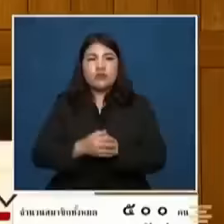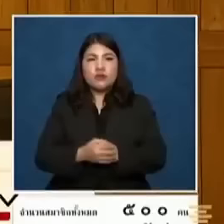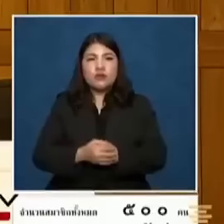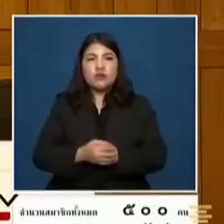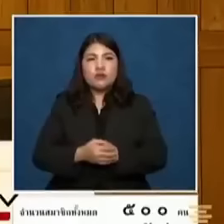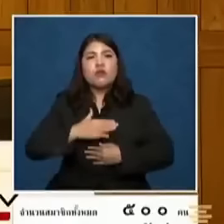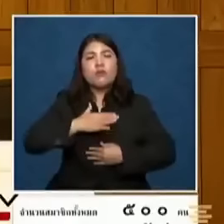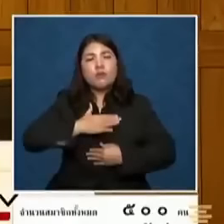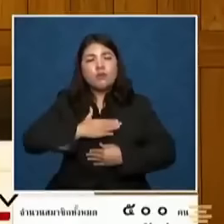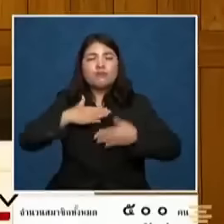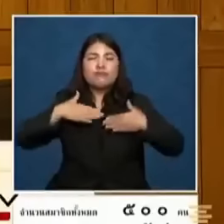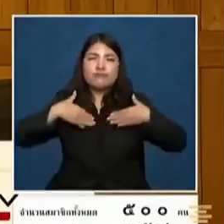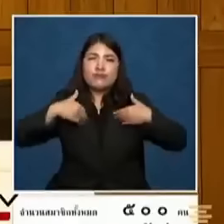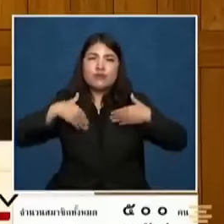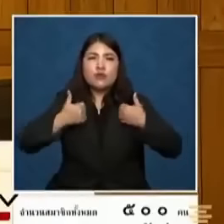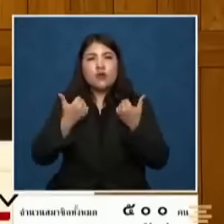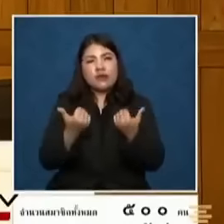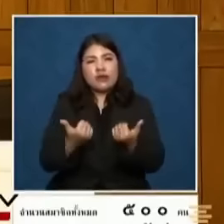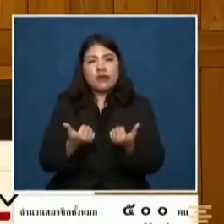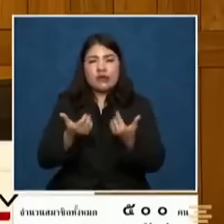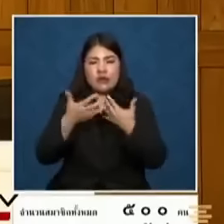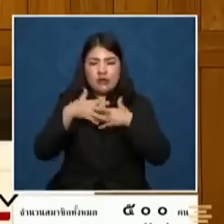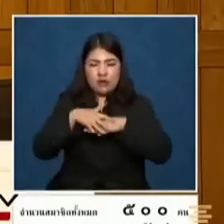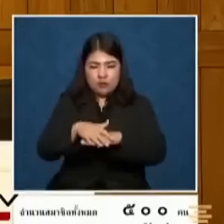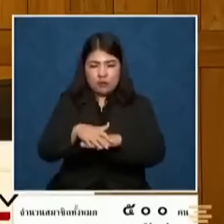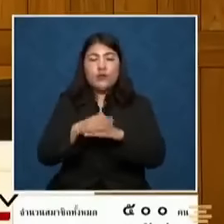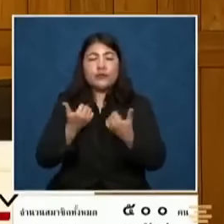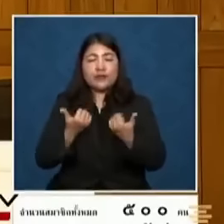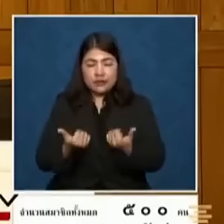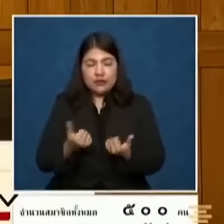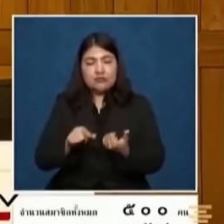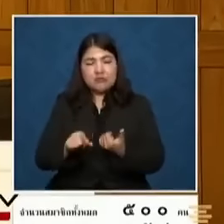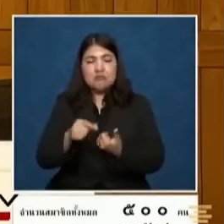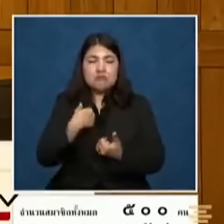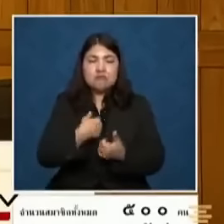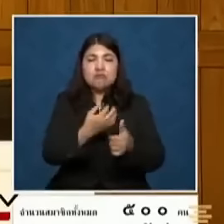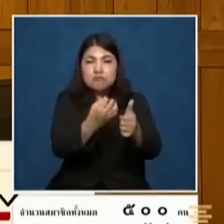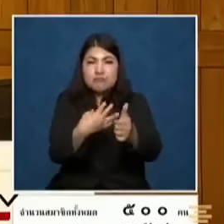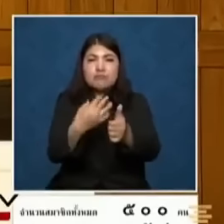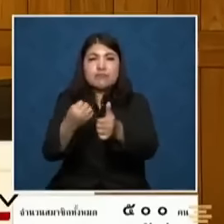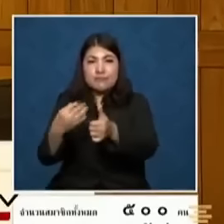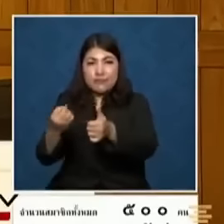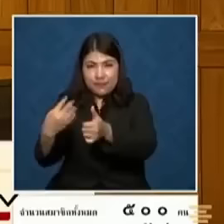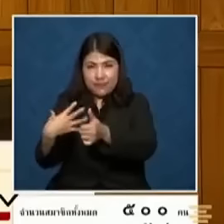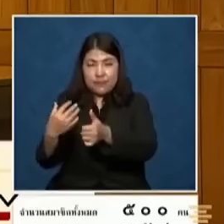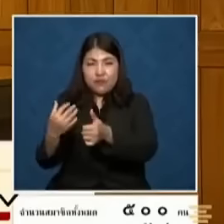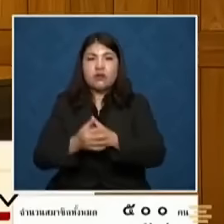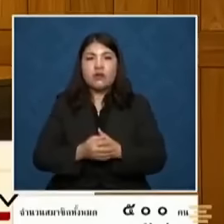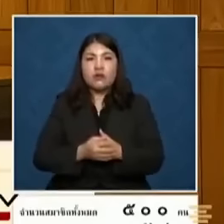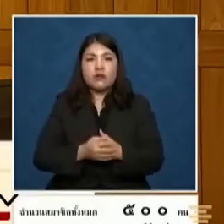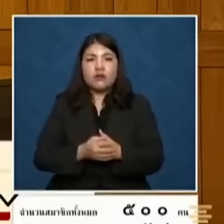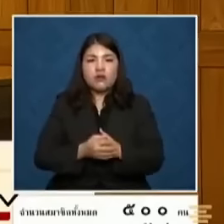ป่วยขั้นวิกฤตออัดอันตรายถึงชีวิตนั่นน่ะ ทอนท้ายคุณเปลวสีเงินบอกคนไทยน่ะใจบุญ